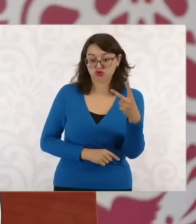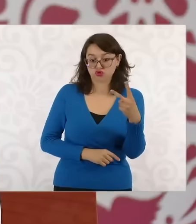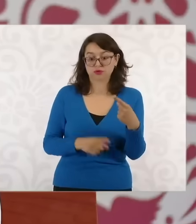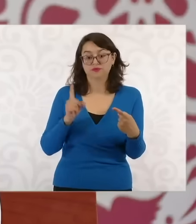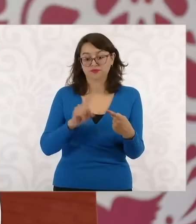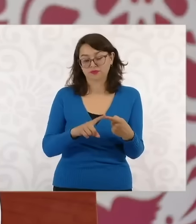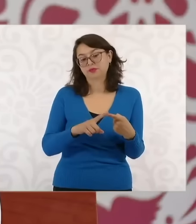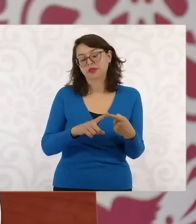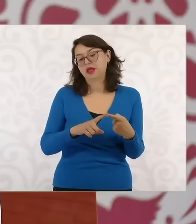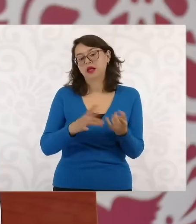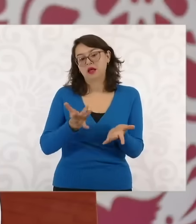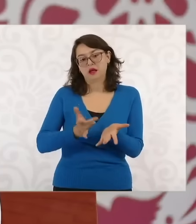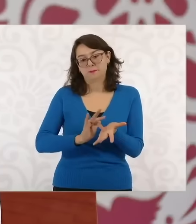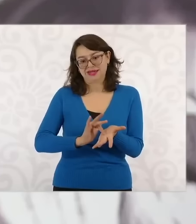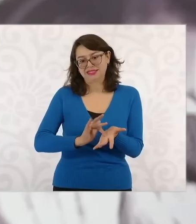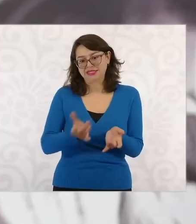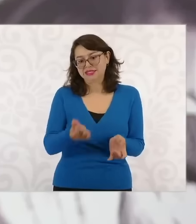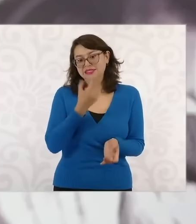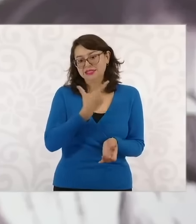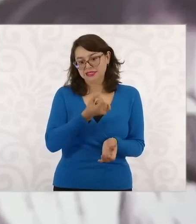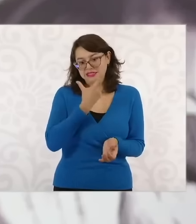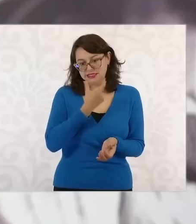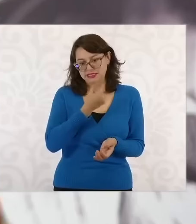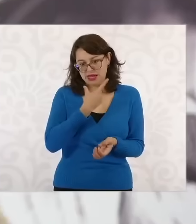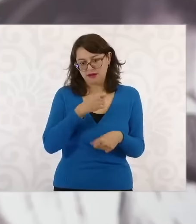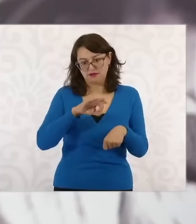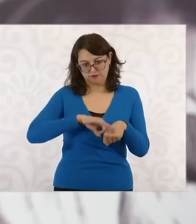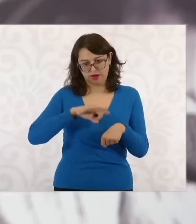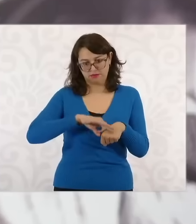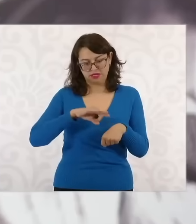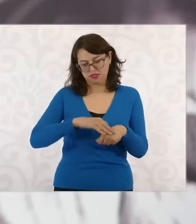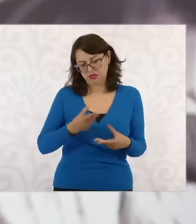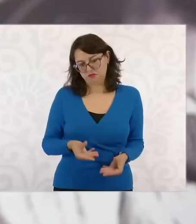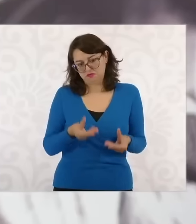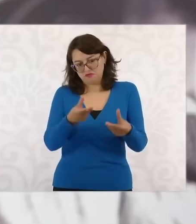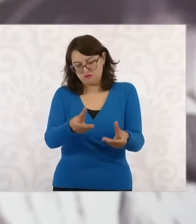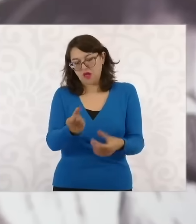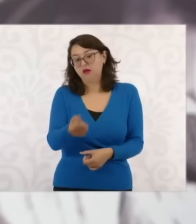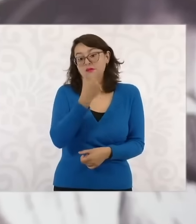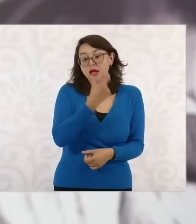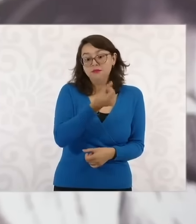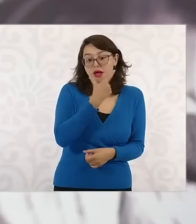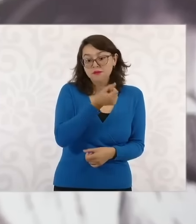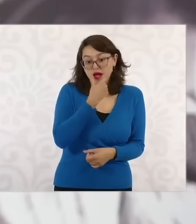distribuyen en las farmacias para un paciente que está ya en remisión, que está en seguimiento y las